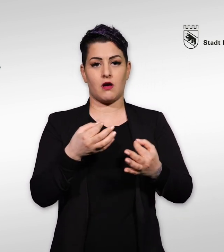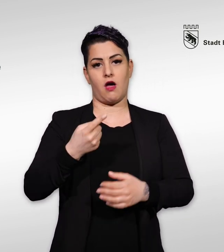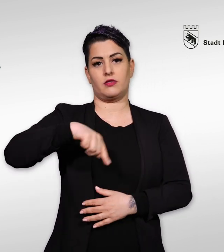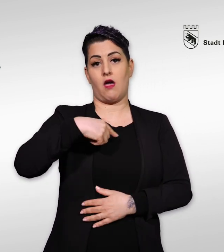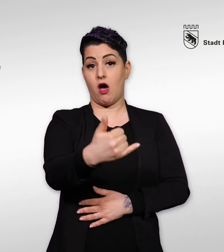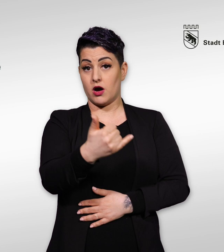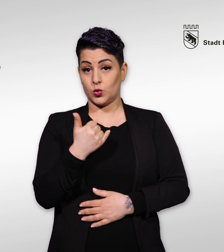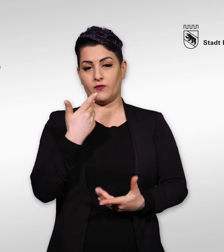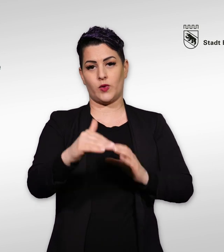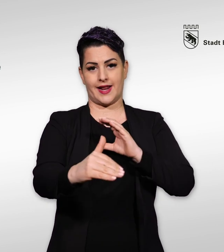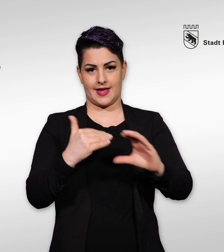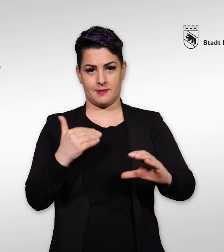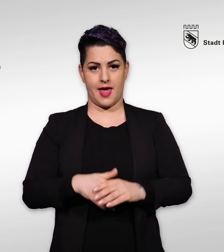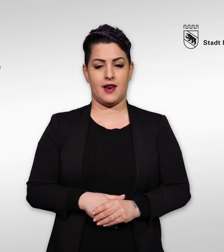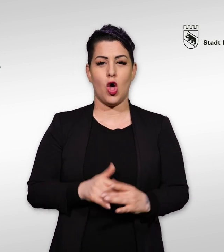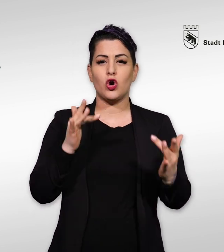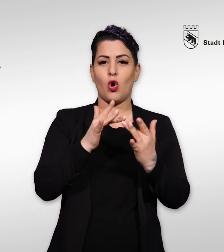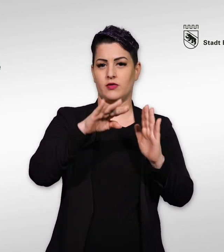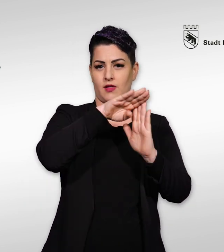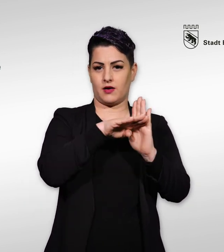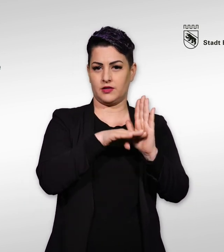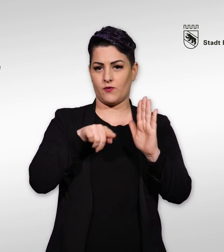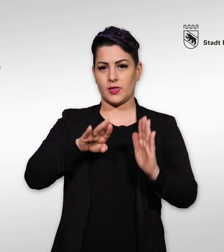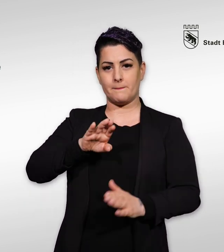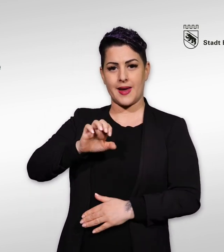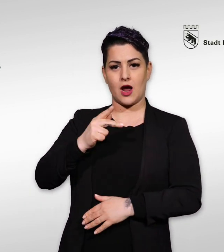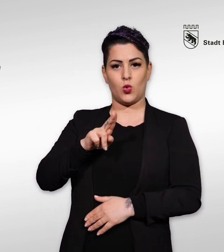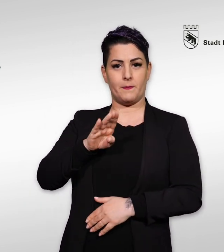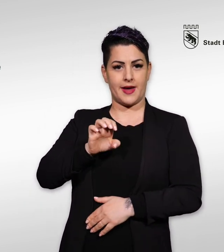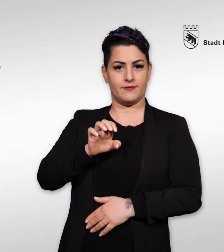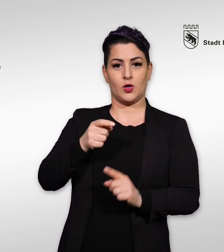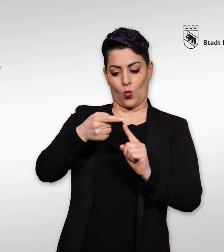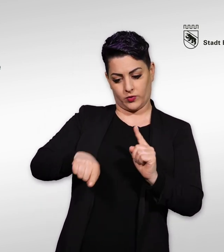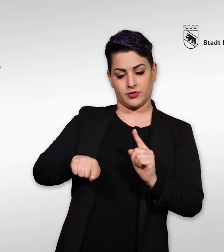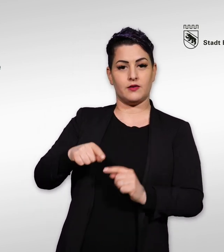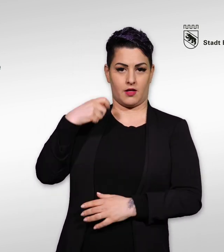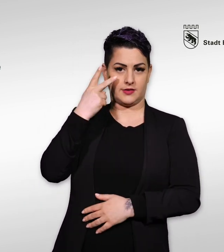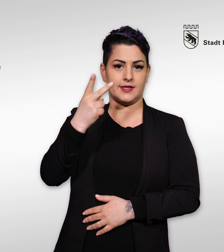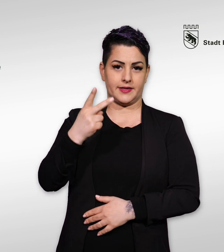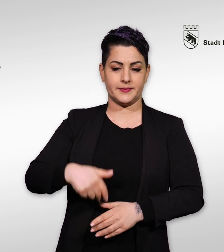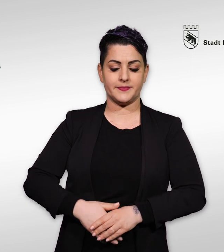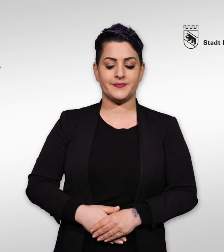Dann rufen Sie uns an oder kontaktieren Sie uns per E-Mail. Die Kontaktangaben für die BeKuBe finden Sie unter diesem Video.